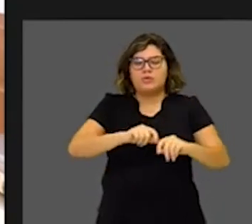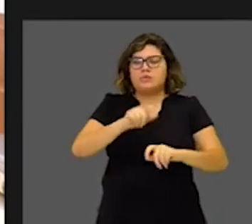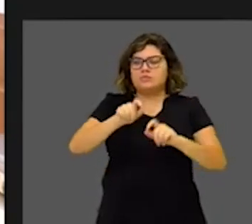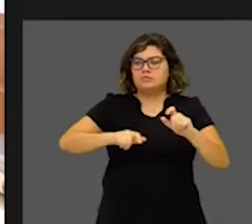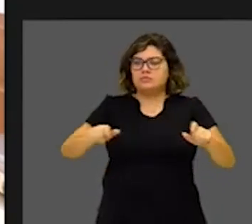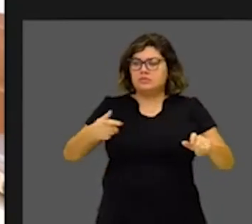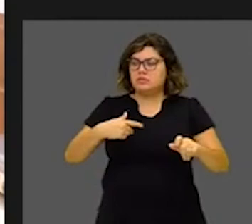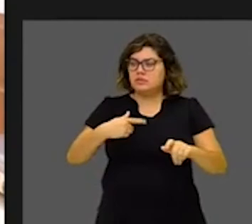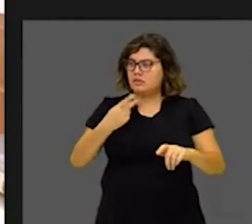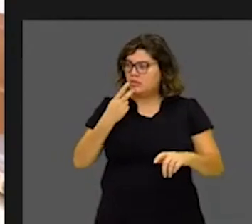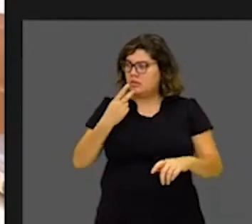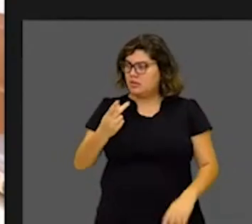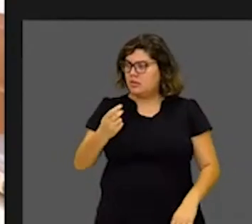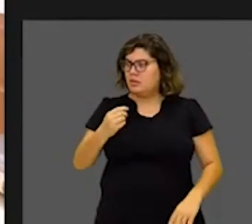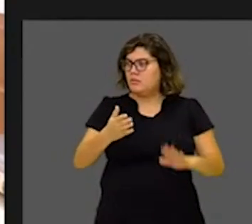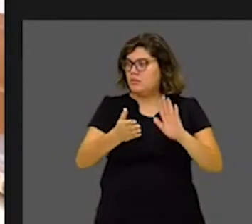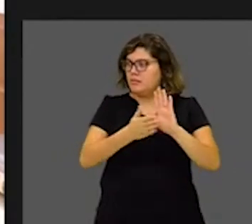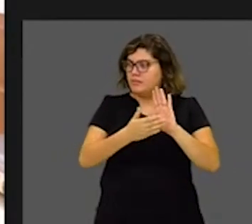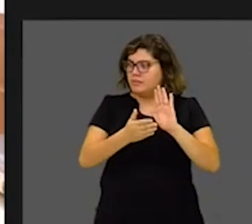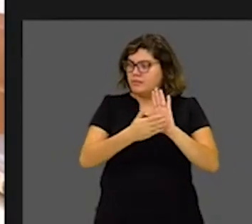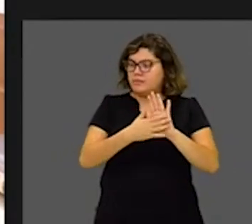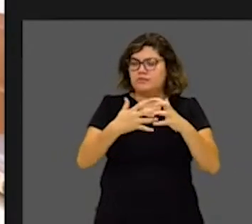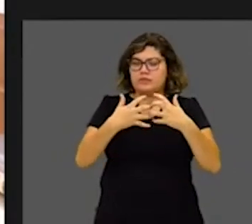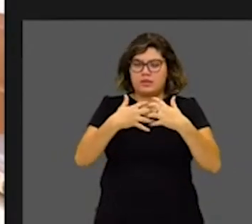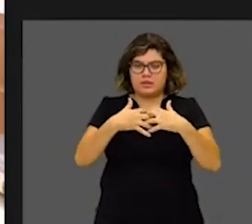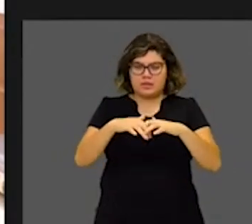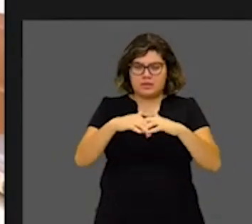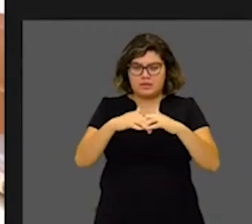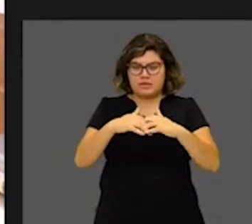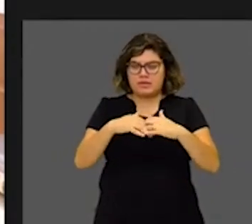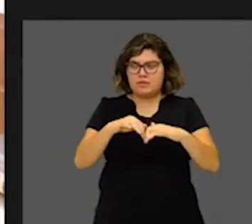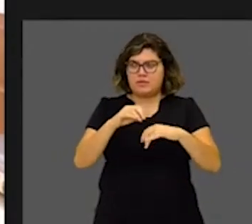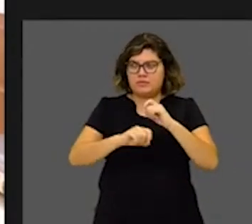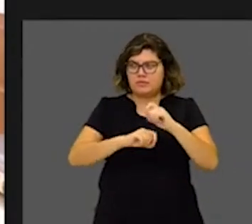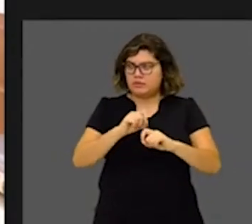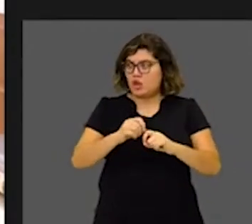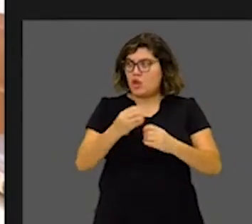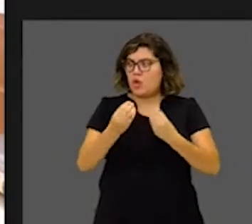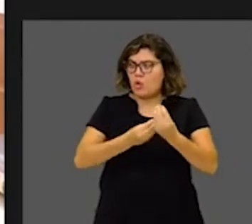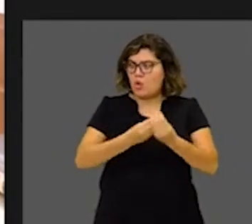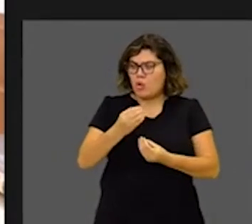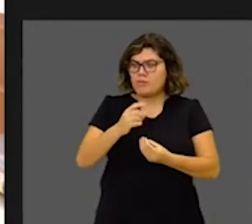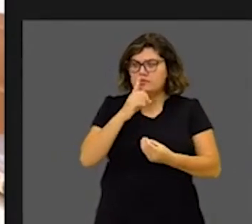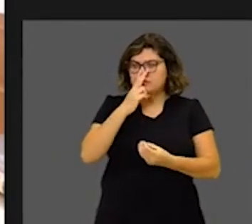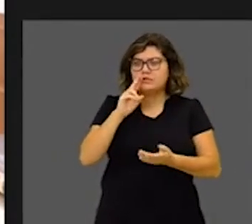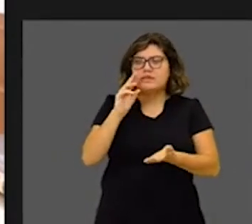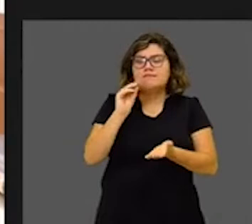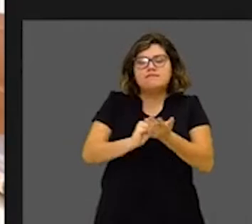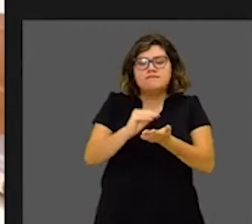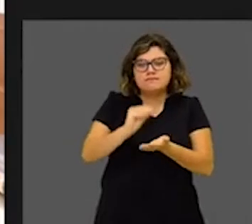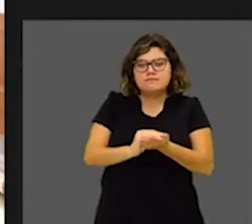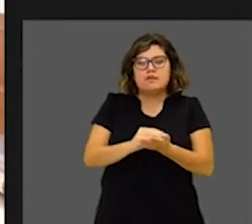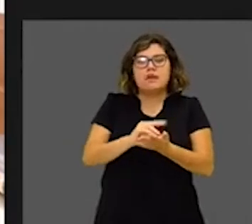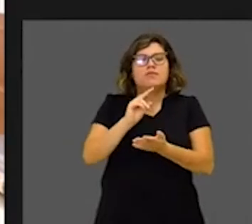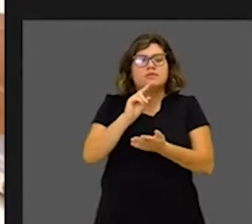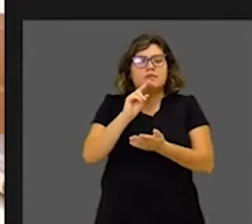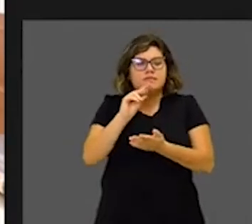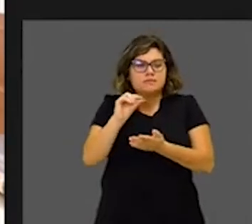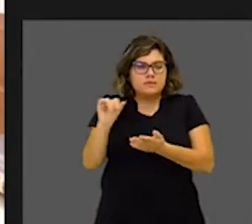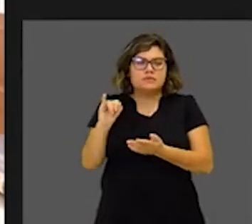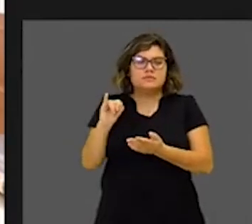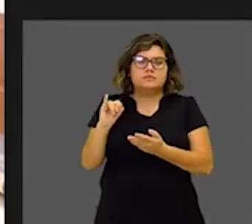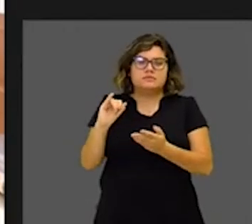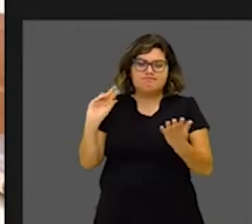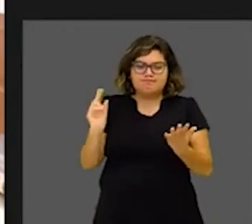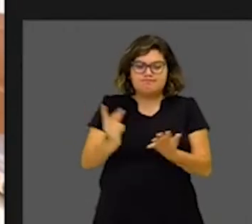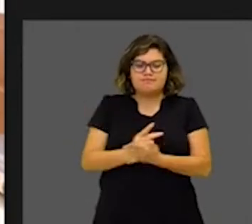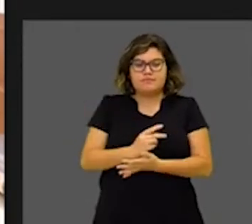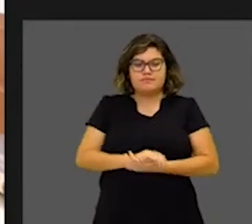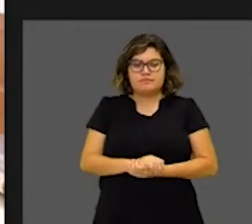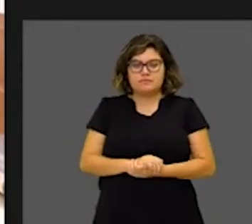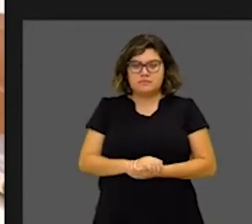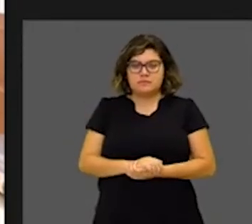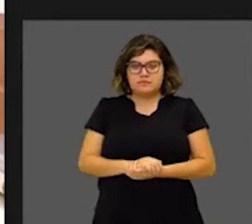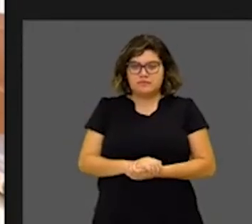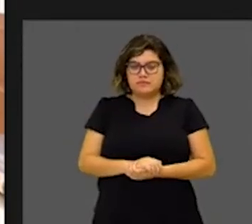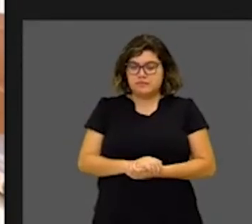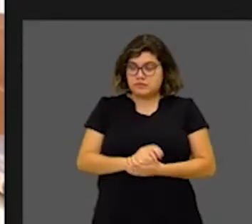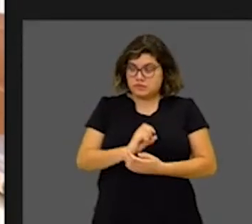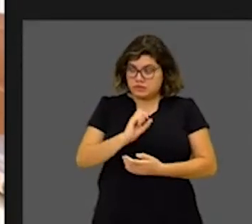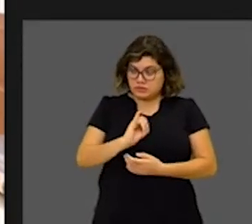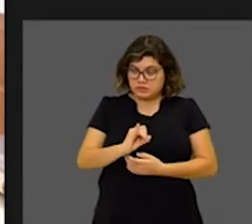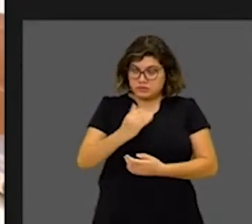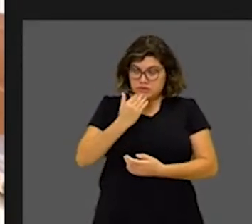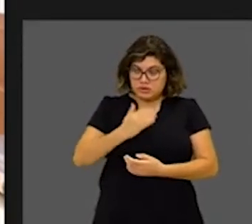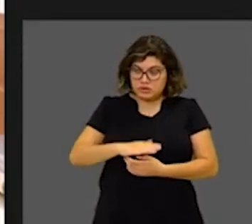propor a seguinte reflexão Como é que esta lacuna concreta Será se as candidaturas coletivas como